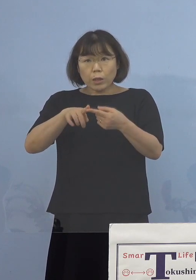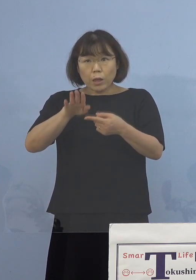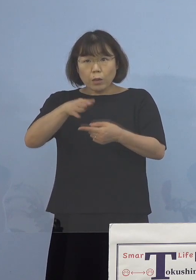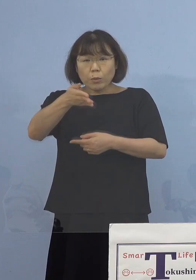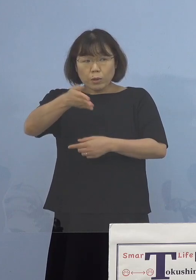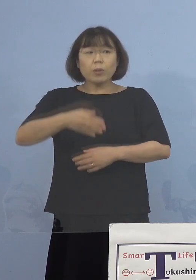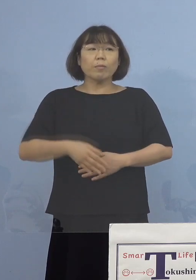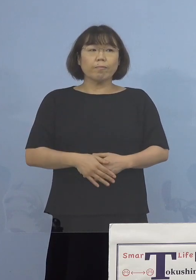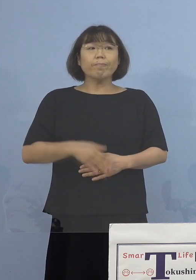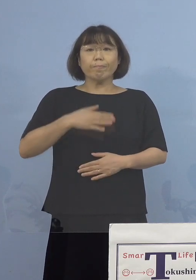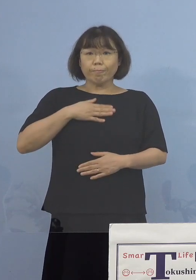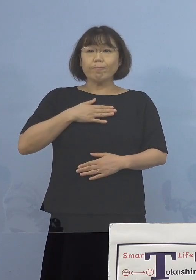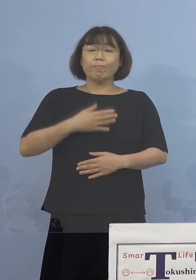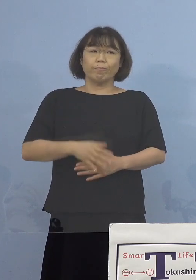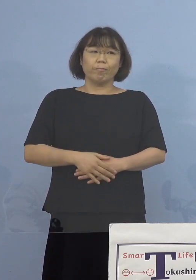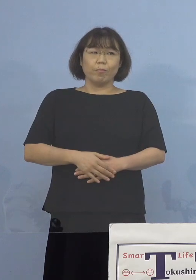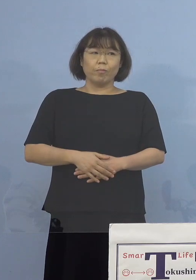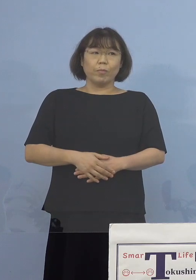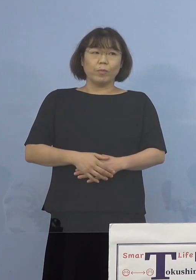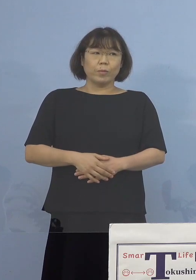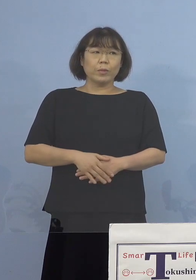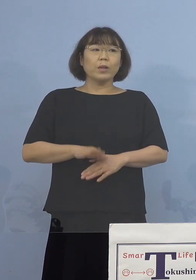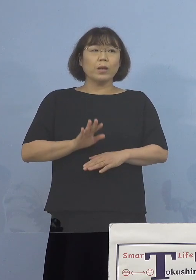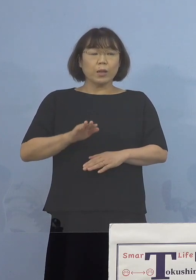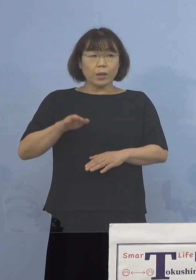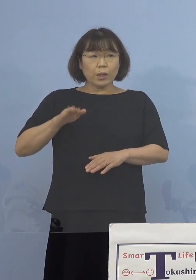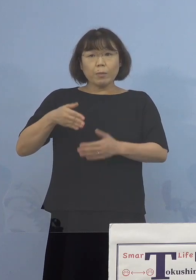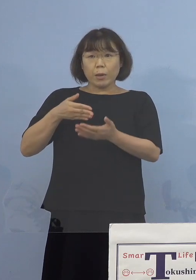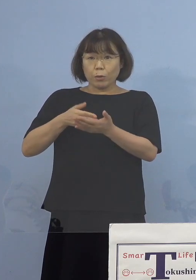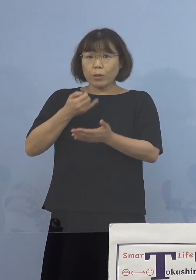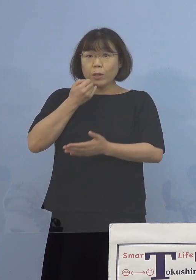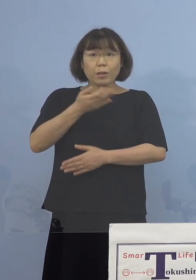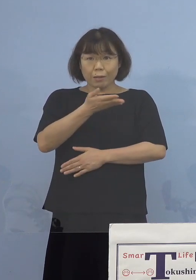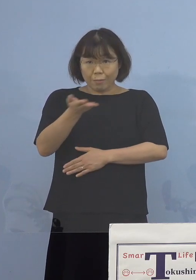（保健福祉部長） 詳細ちょっとこちらから今 申し上げてもよろしいですか